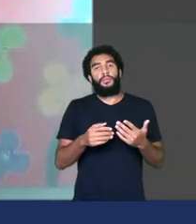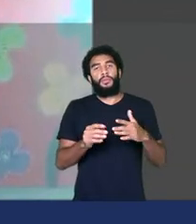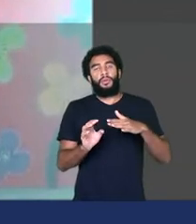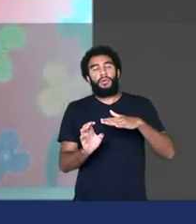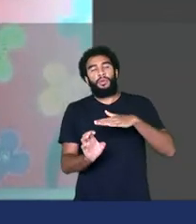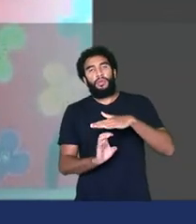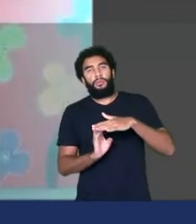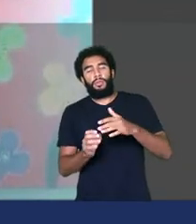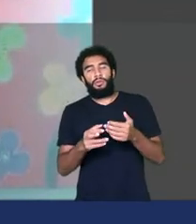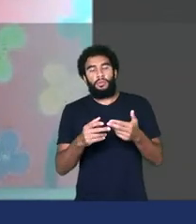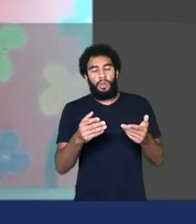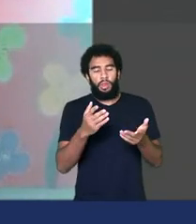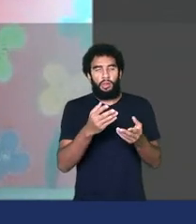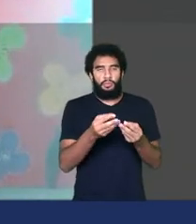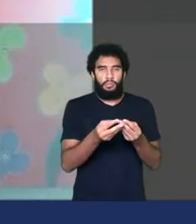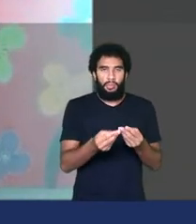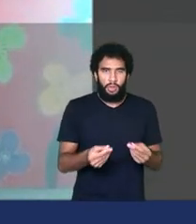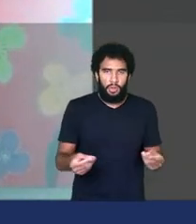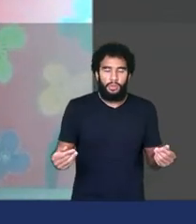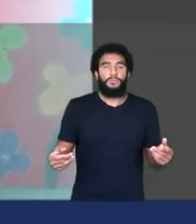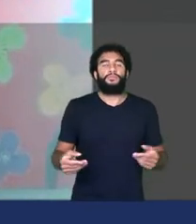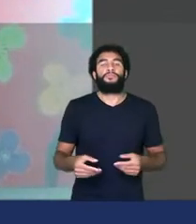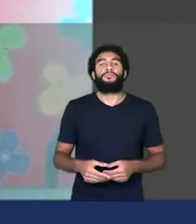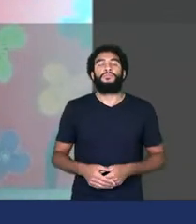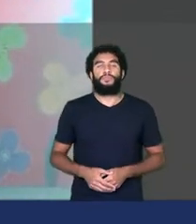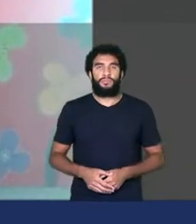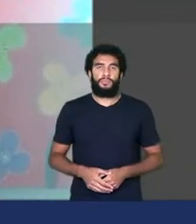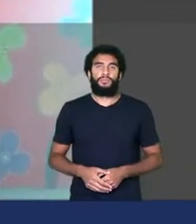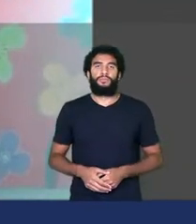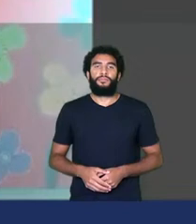É RESPONSÁVEL PELO SMOENT DO ESTADO BRASILEIRO, COM UM AVAL DA MAIORIA DOS PARLAMENTARES